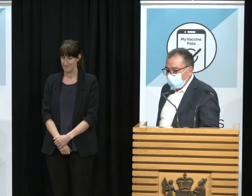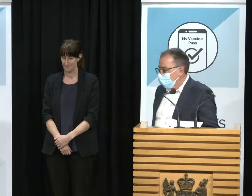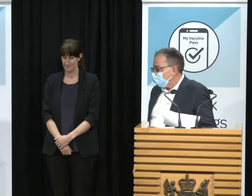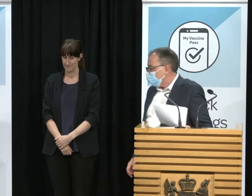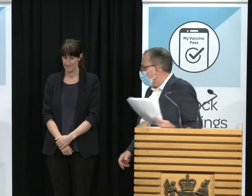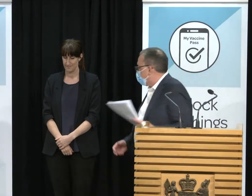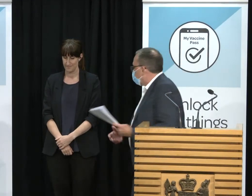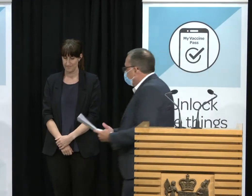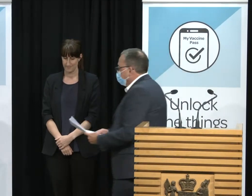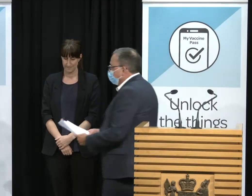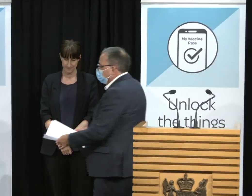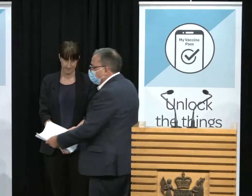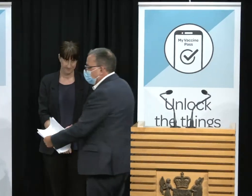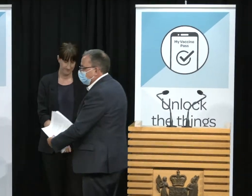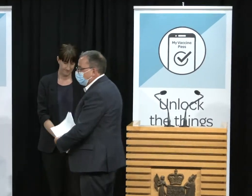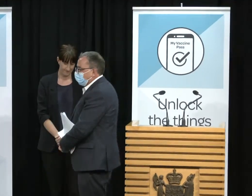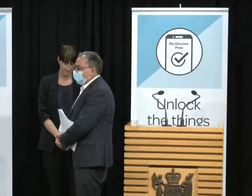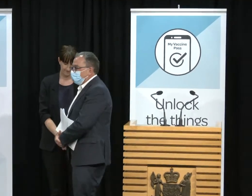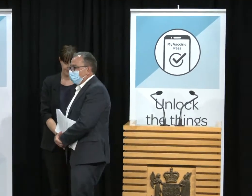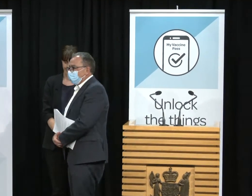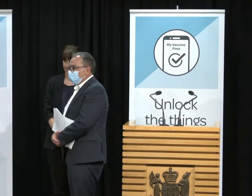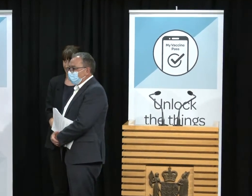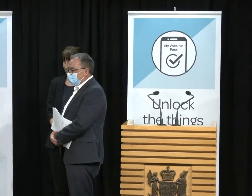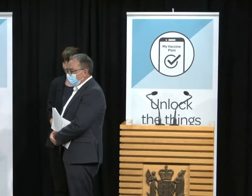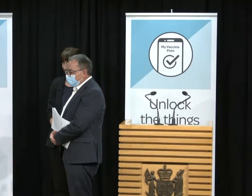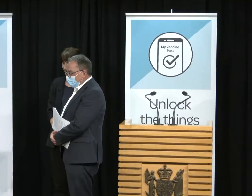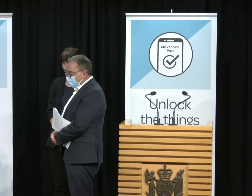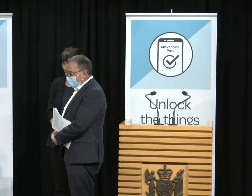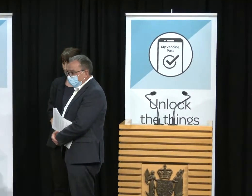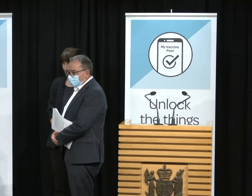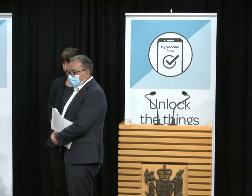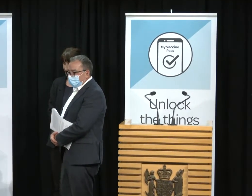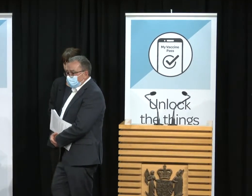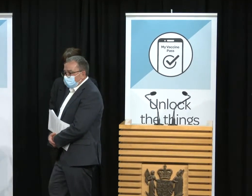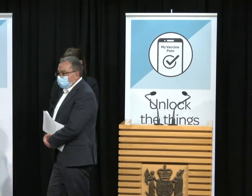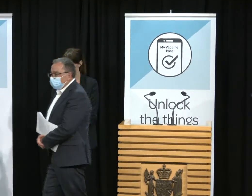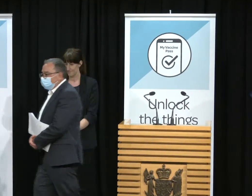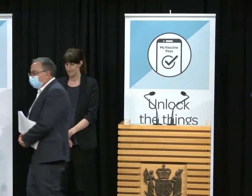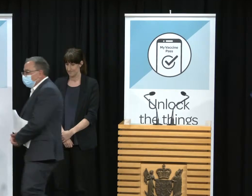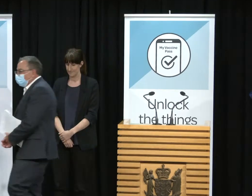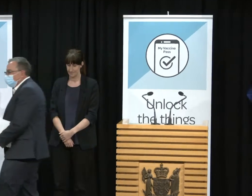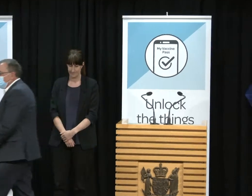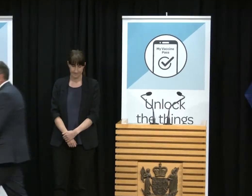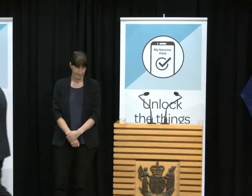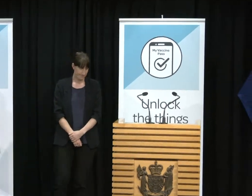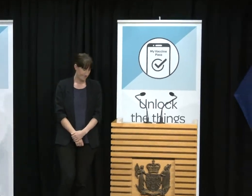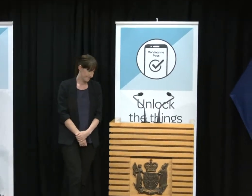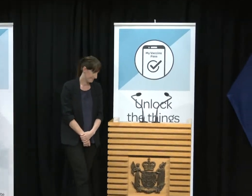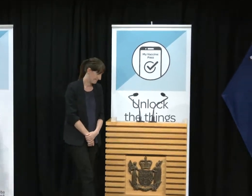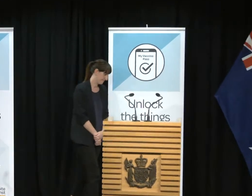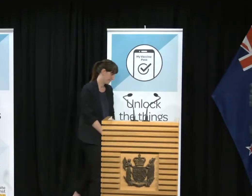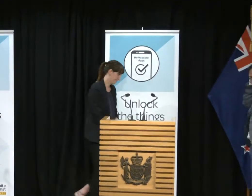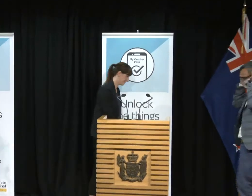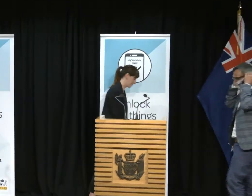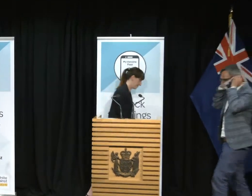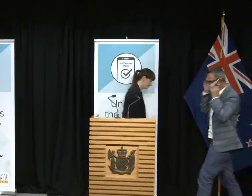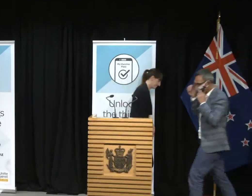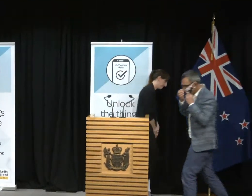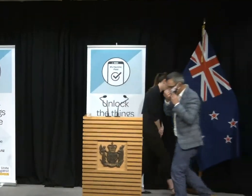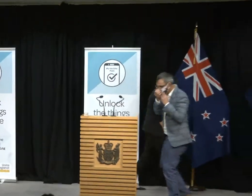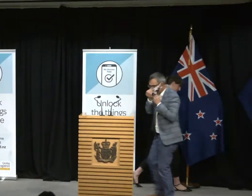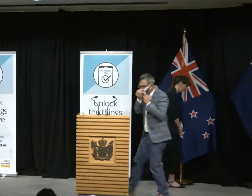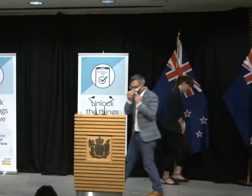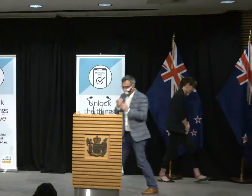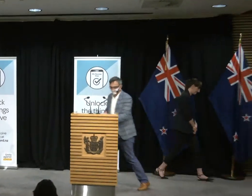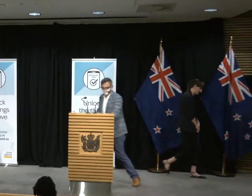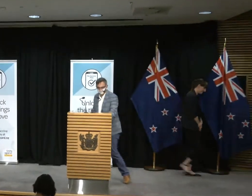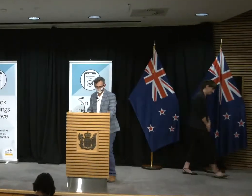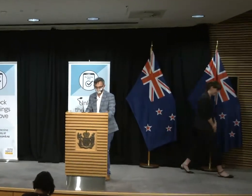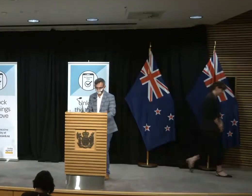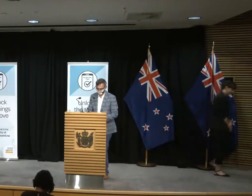Ka nui te mihi, tena koutou